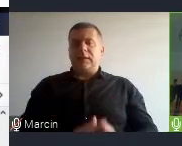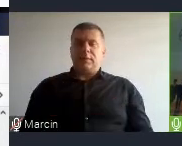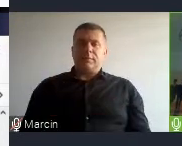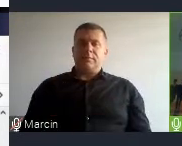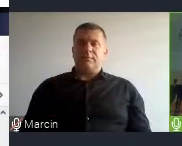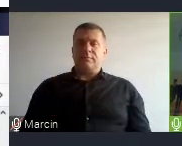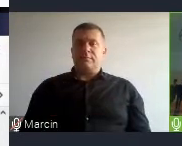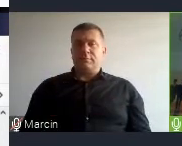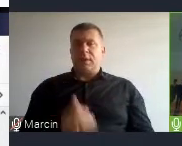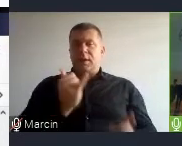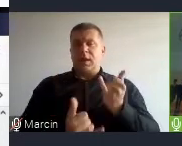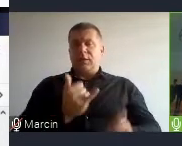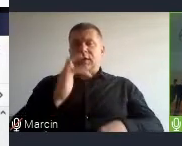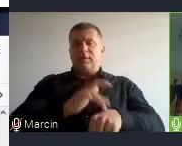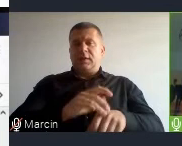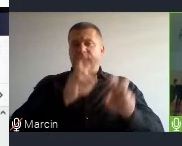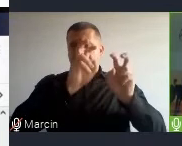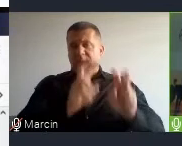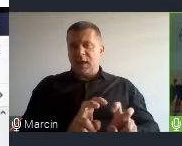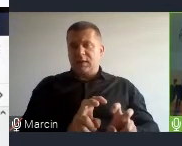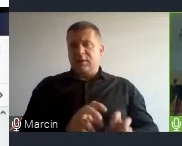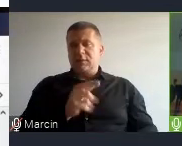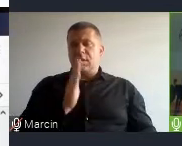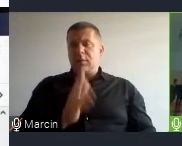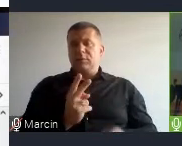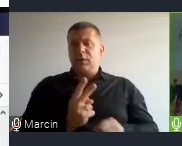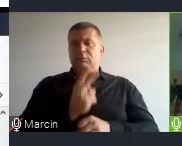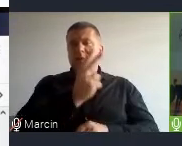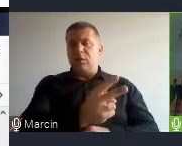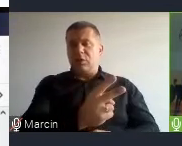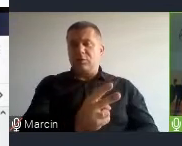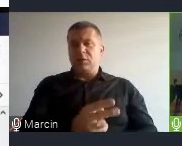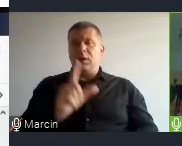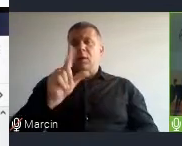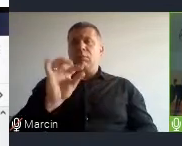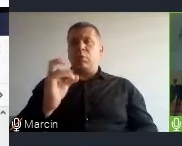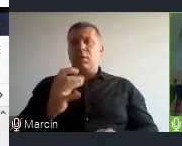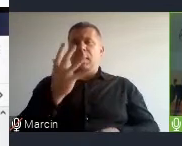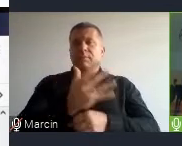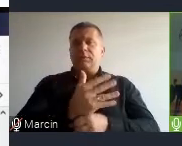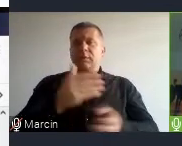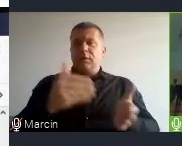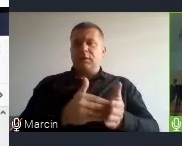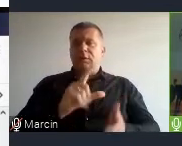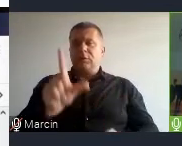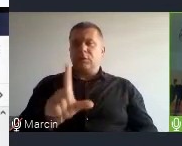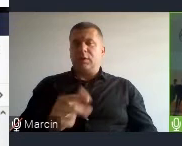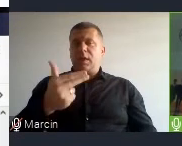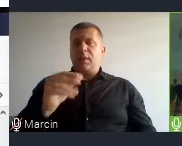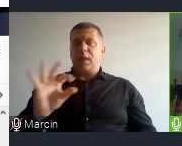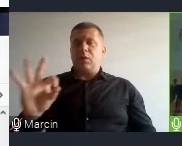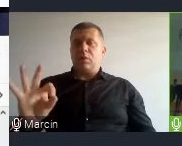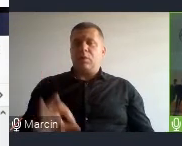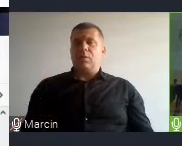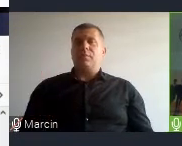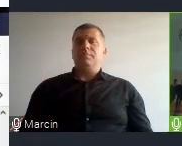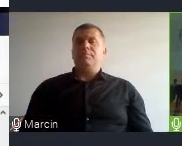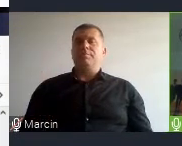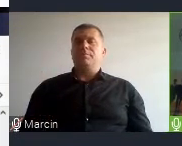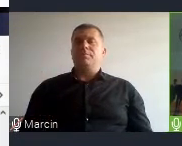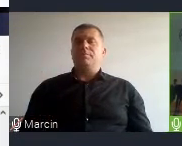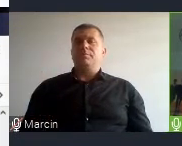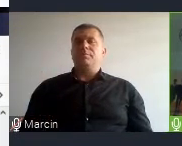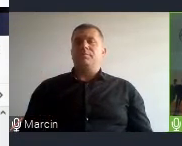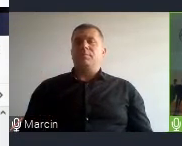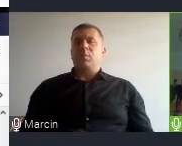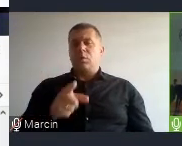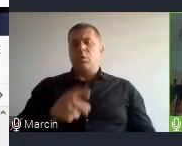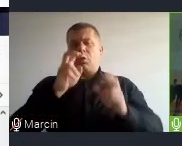Jeśli wynikiem analizy będzie przekroczenie progu 50 000 złotych netto, to rozeznanie jest nieważne.